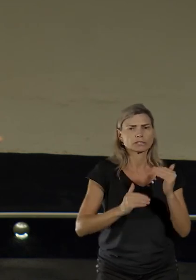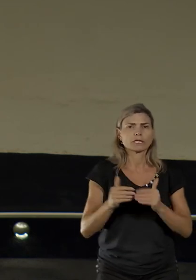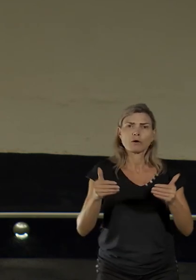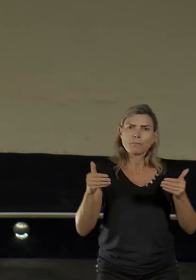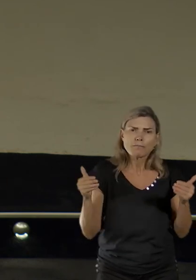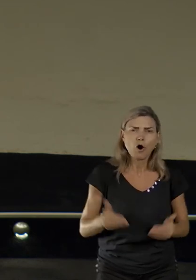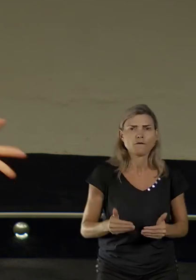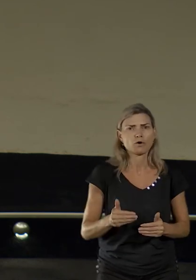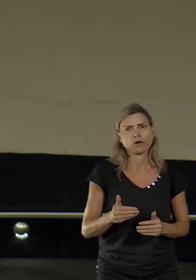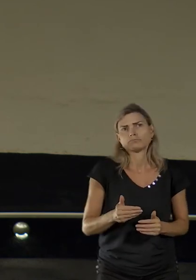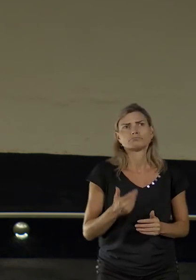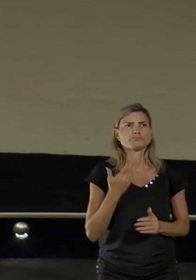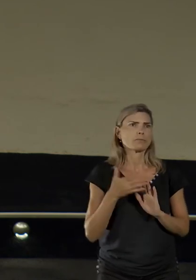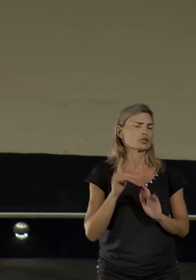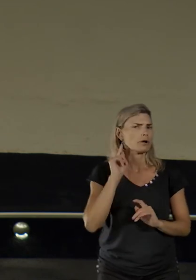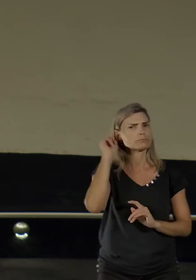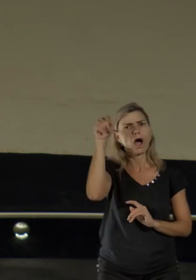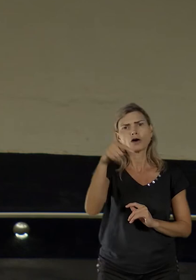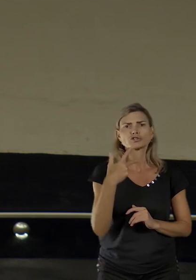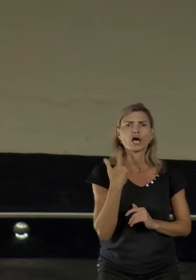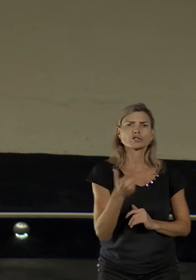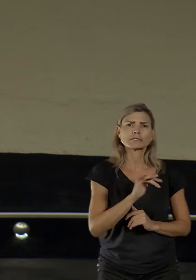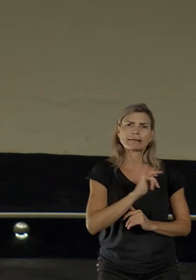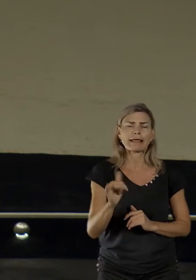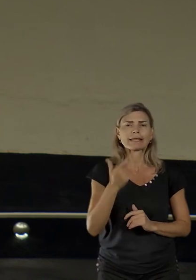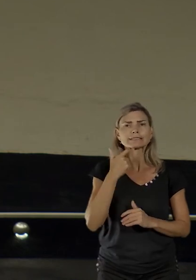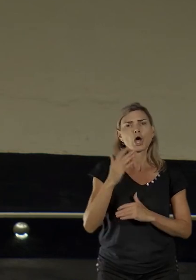kdybychom za 30 let chtěli postavit nové centrum budoucnosti? Je tam nějaké místo?